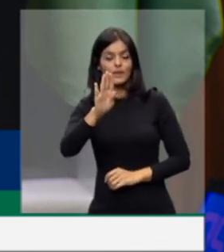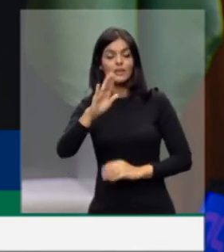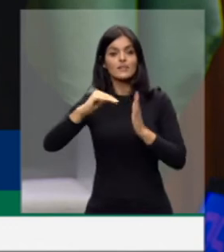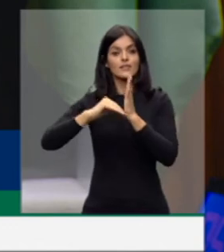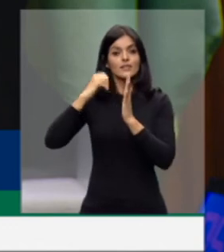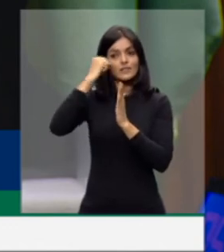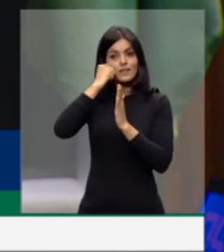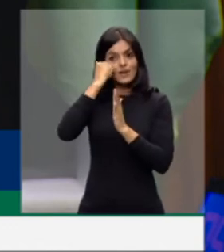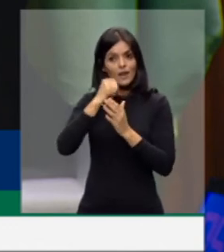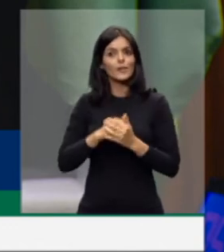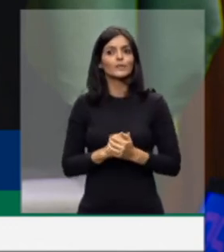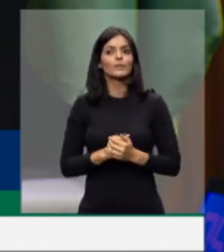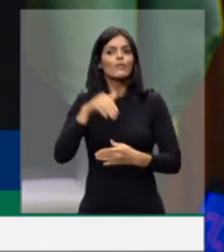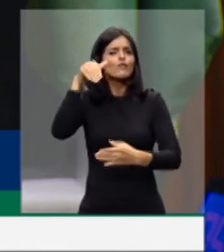RELATADO PELO SENADOR SENADOR IZALCI LUCAS DO PSDB, DO